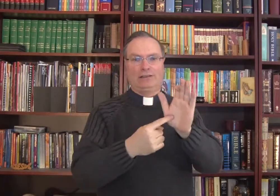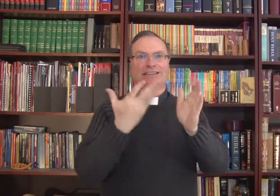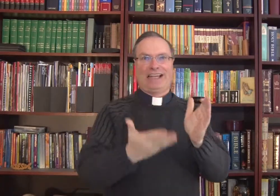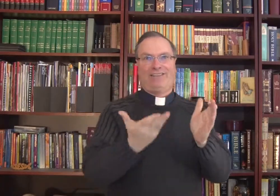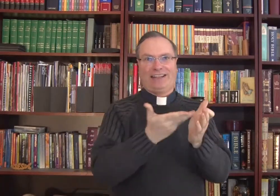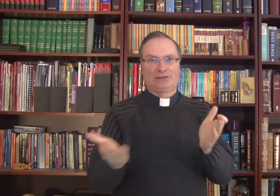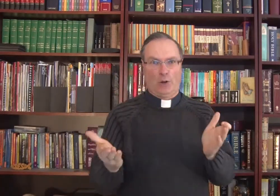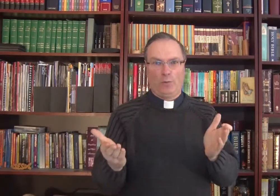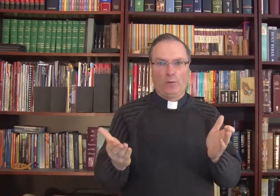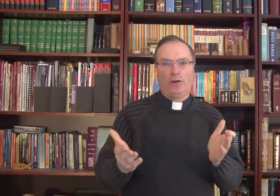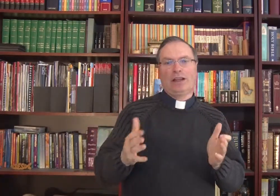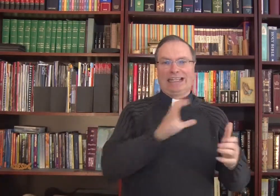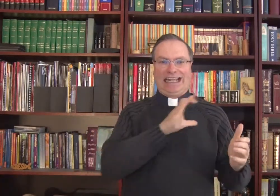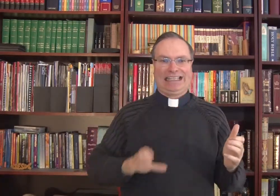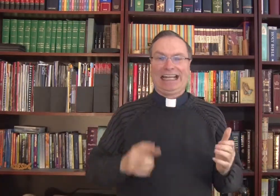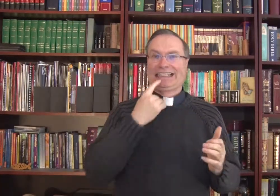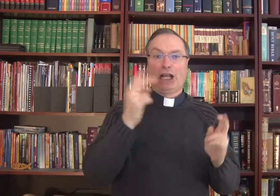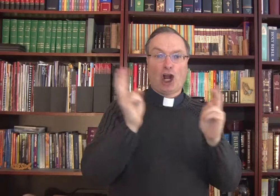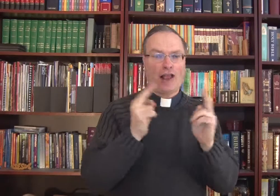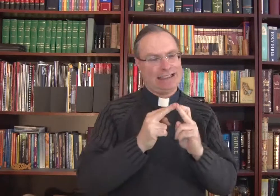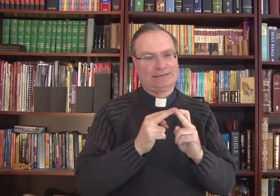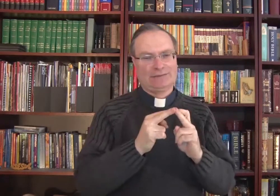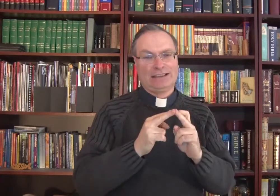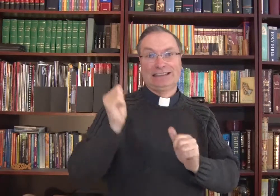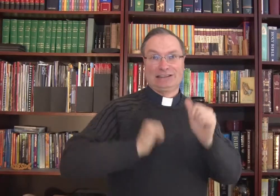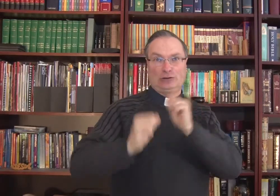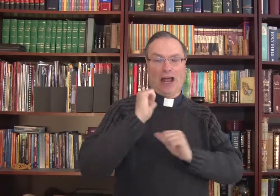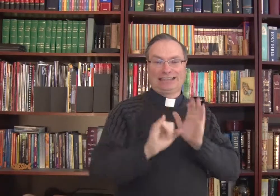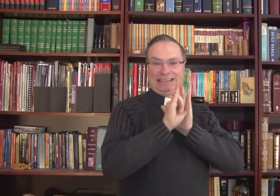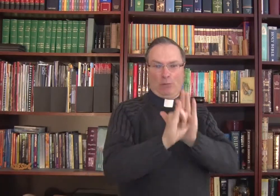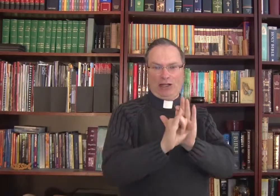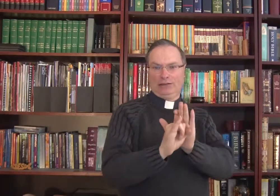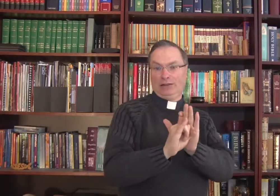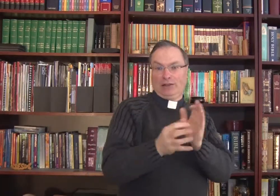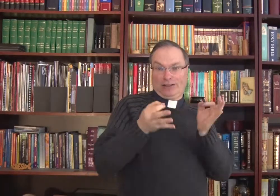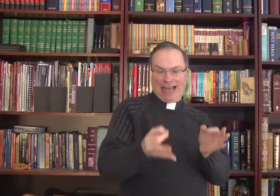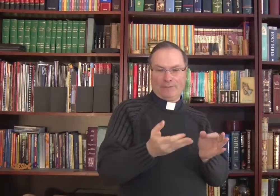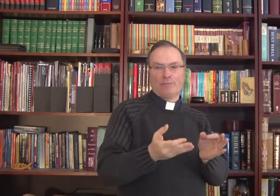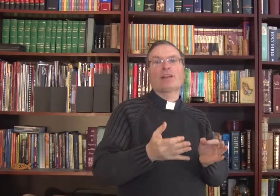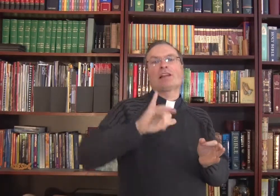de cette façon aux chrétiens qui connaissaient les histoires symboliques de leurs temps.